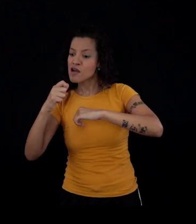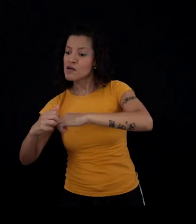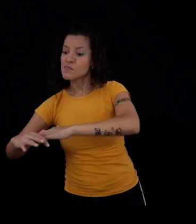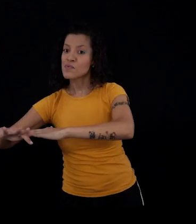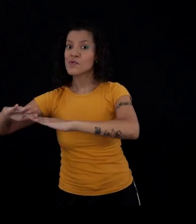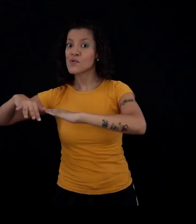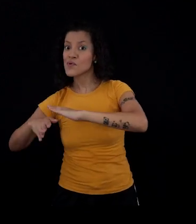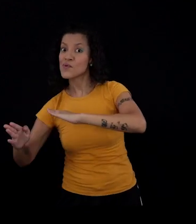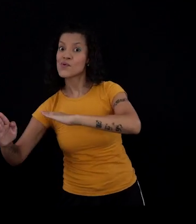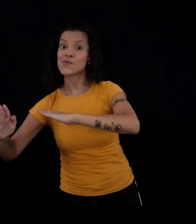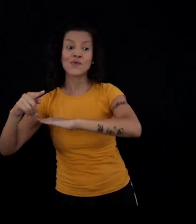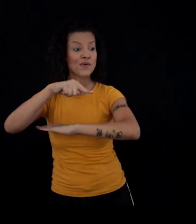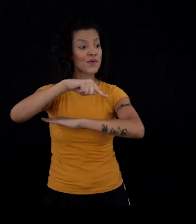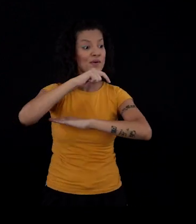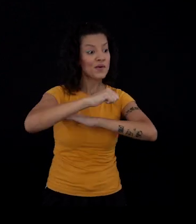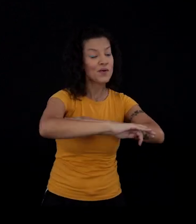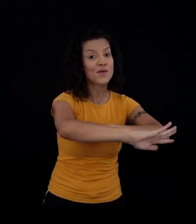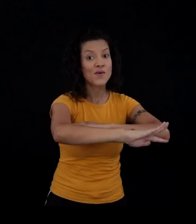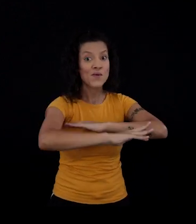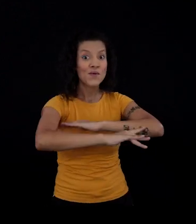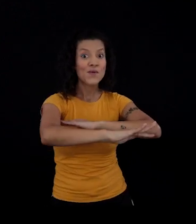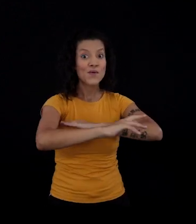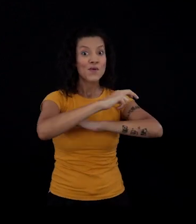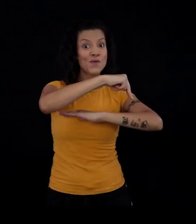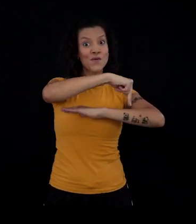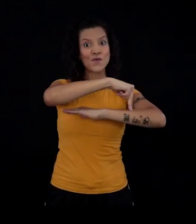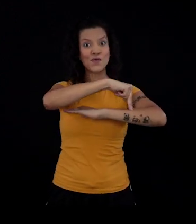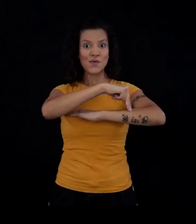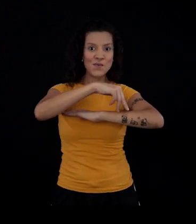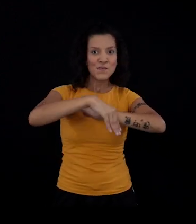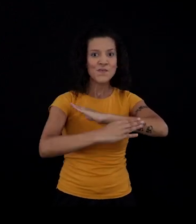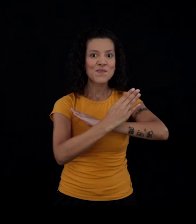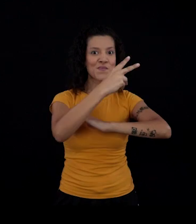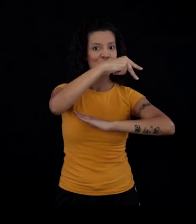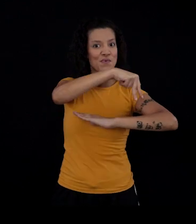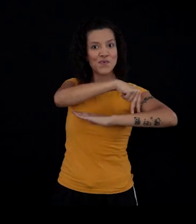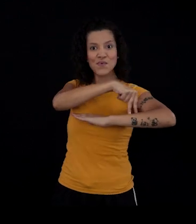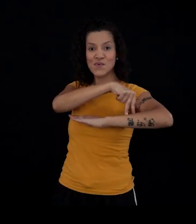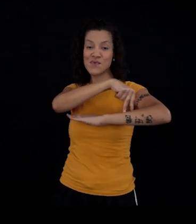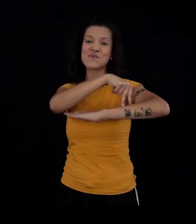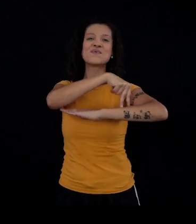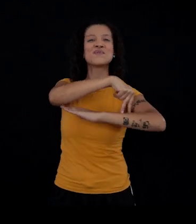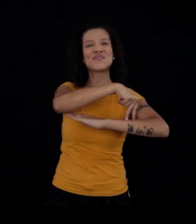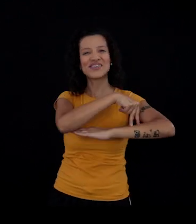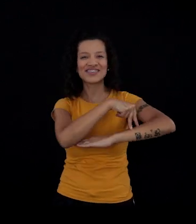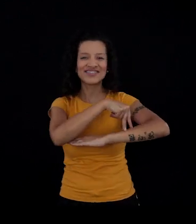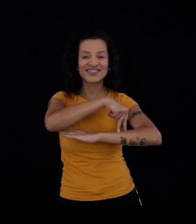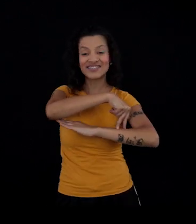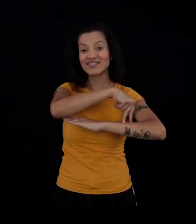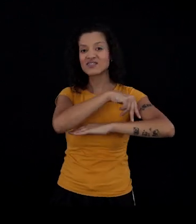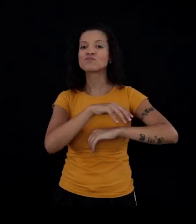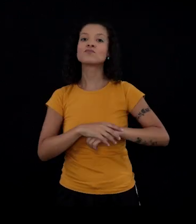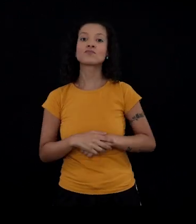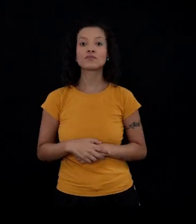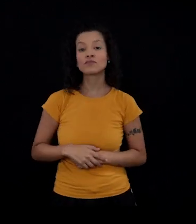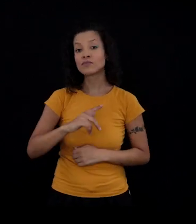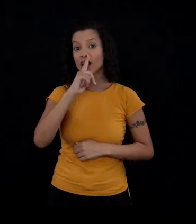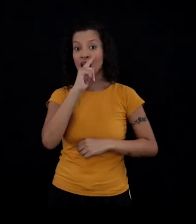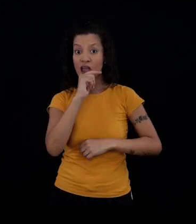É boto namorador das águas do Maiauatá No fundo do mar